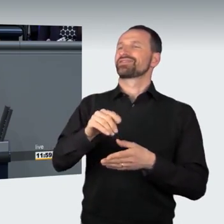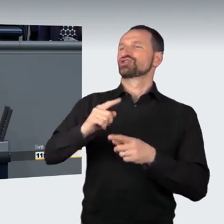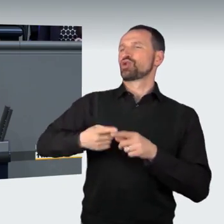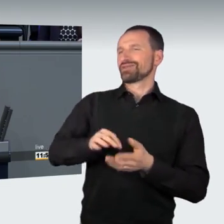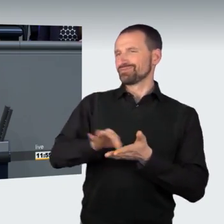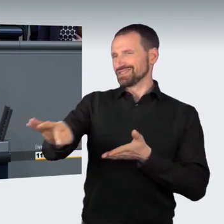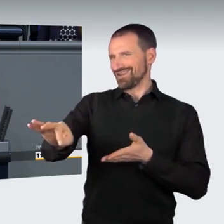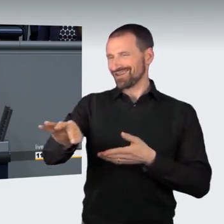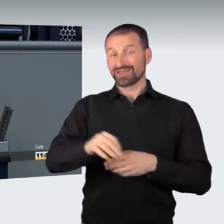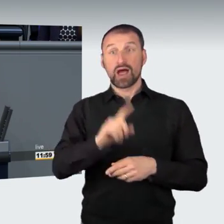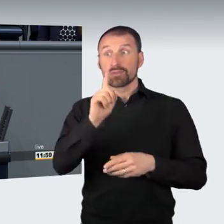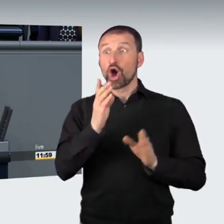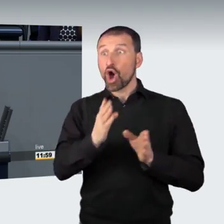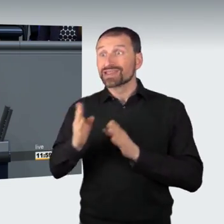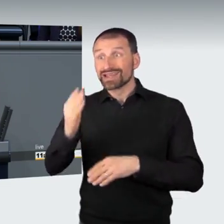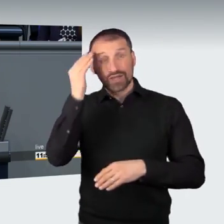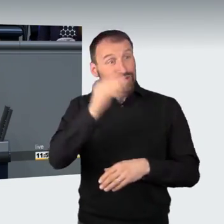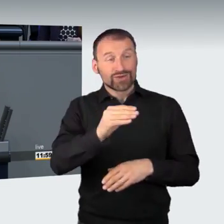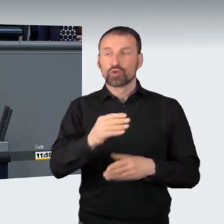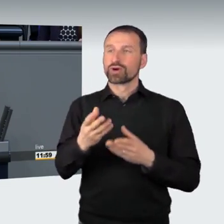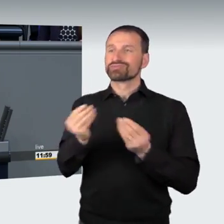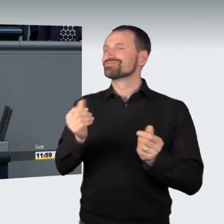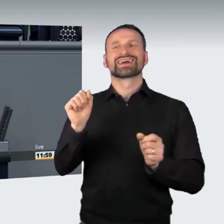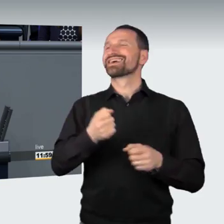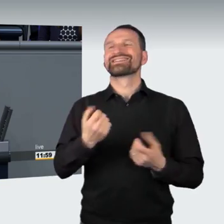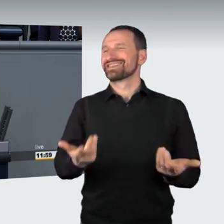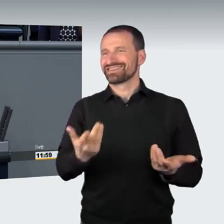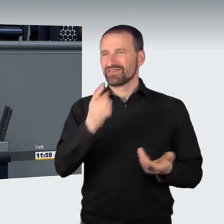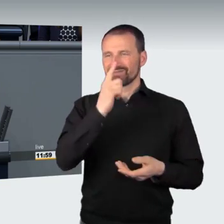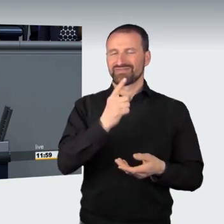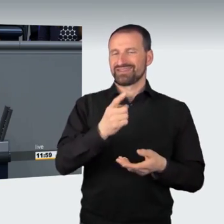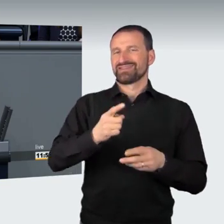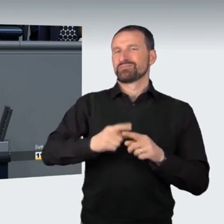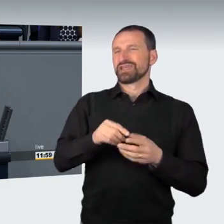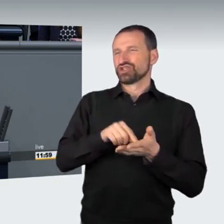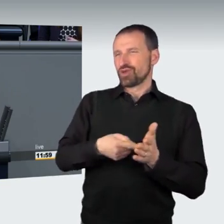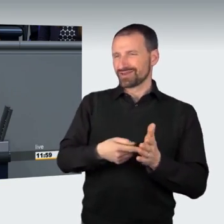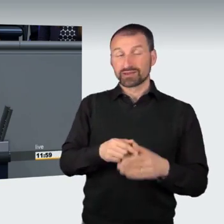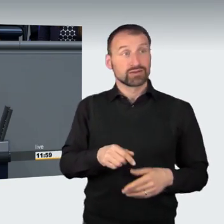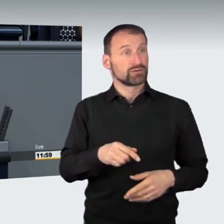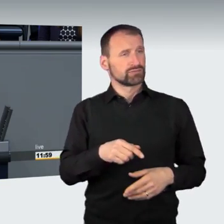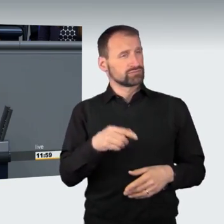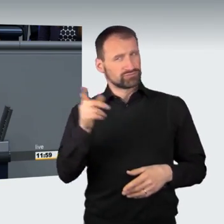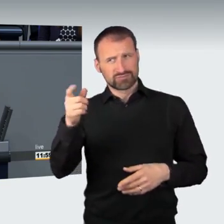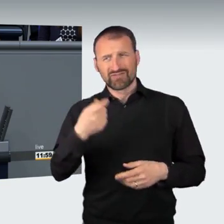beide Kündigungsformen gleichzeitig raus, und, schwups, sind sie die unliebsamen Mieter los. Es häufen sich Urteile,